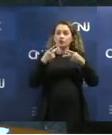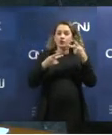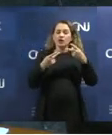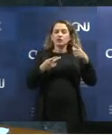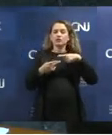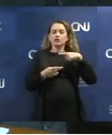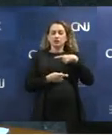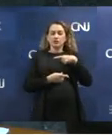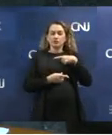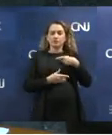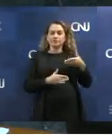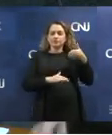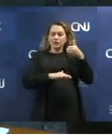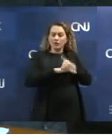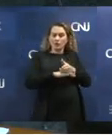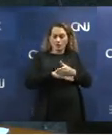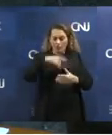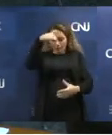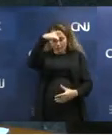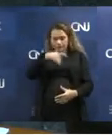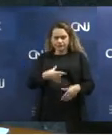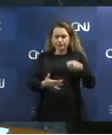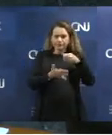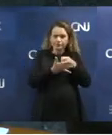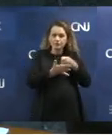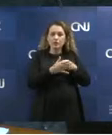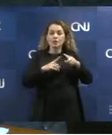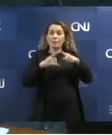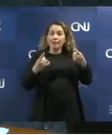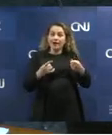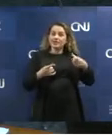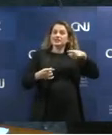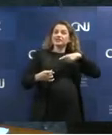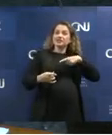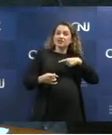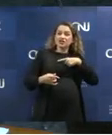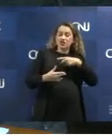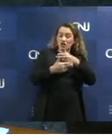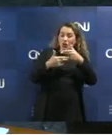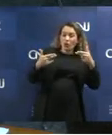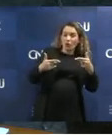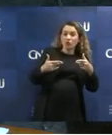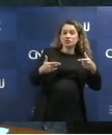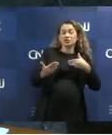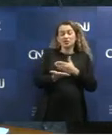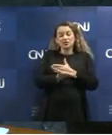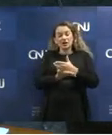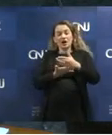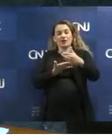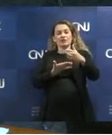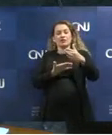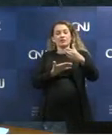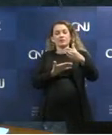uma posição crítica, mas no sentido de que havia um estado de coisas que estava bastante desgovernado.